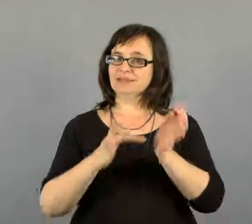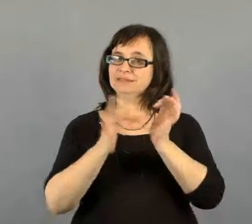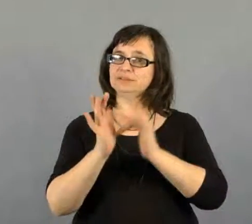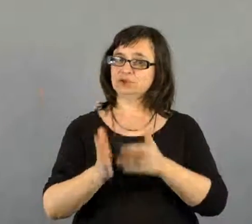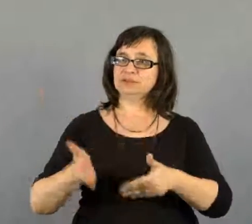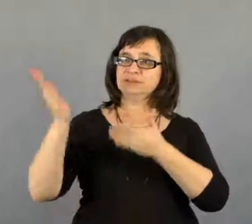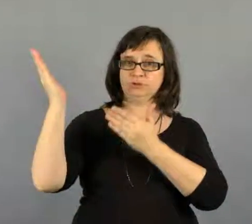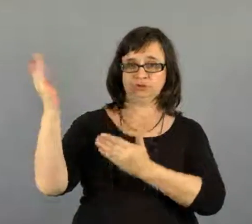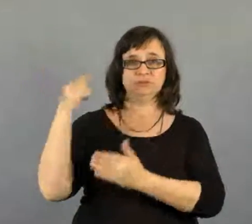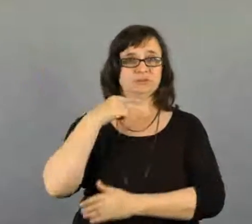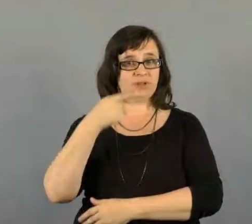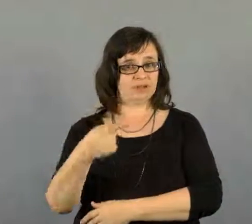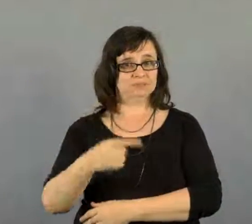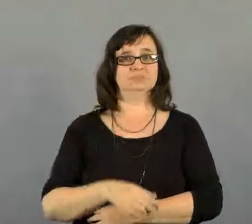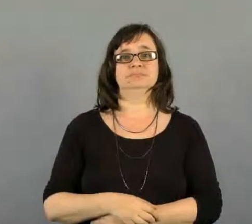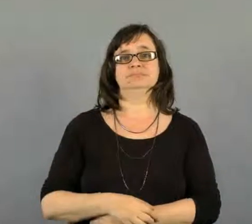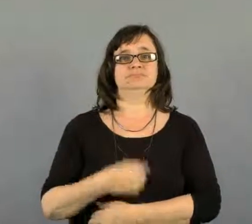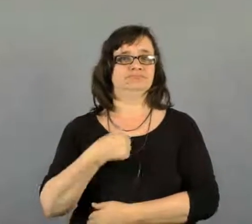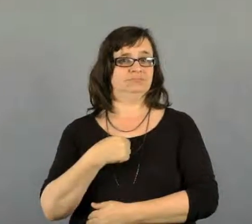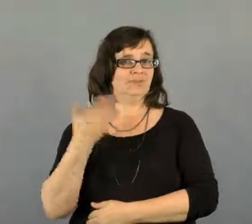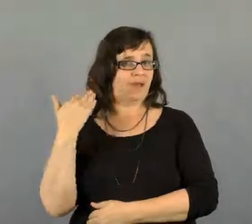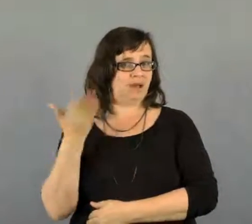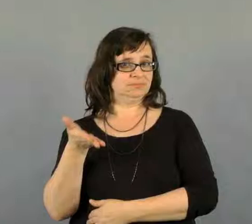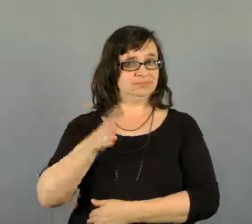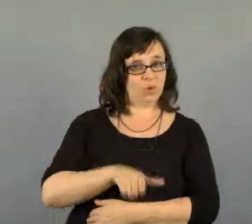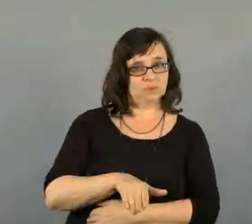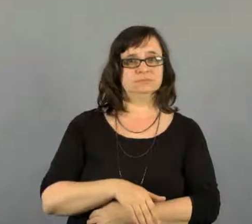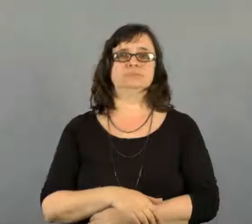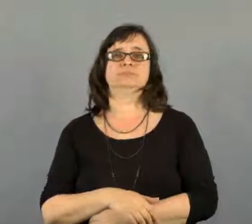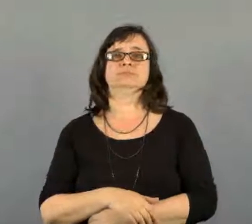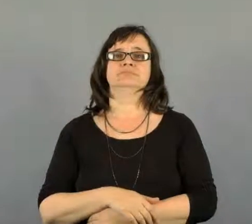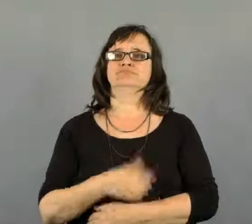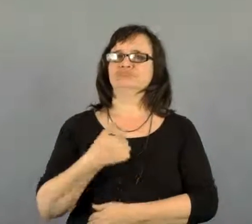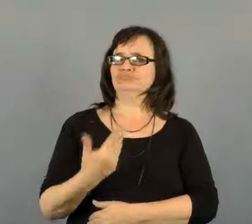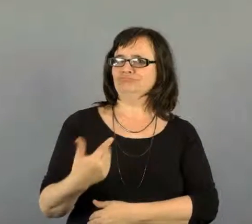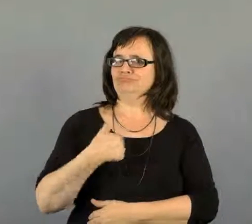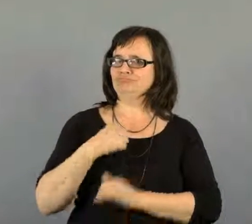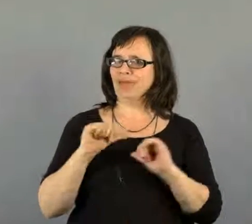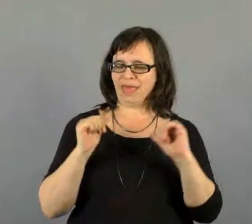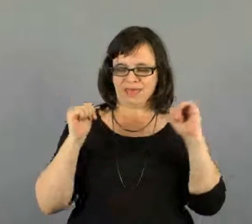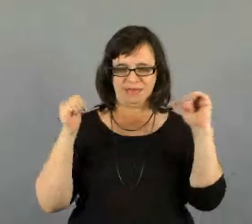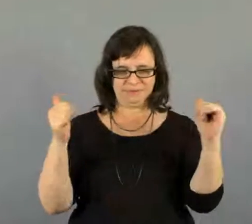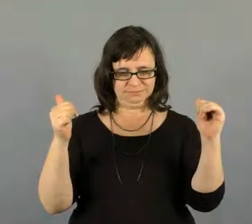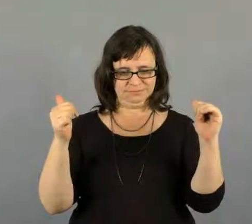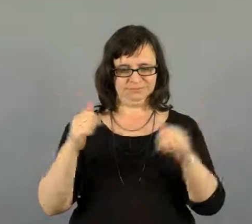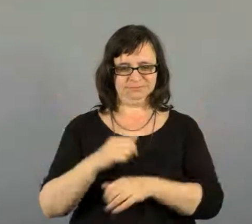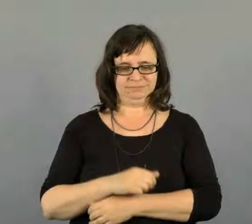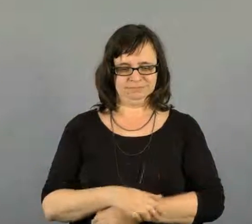Jesus Christus sagt: Ich war tot Aber jetzt lebe ich